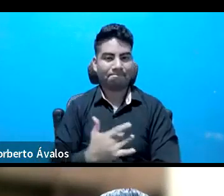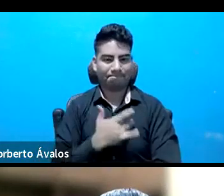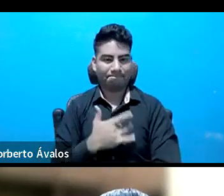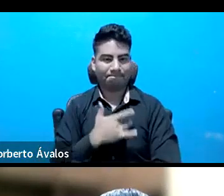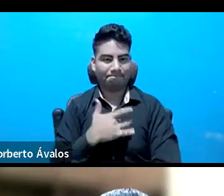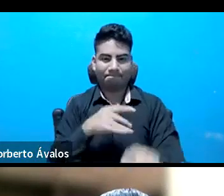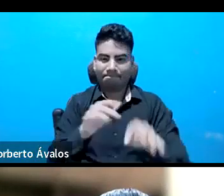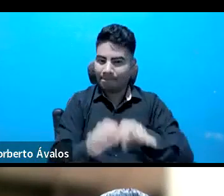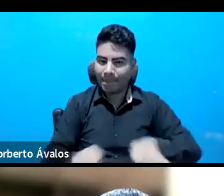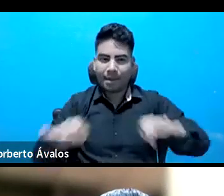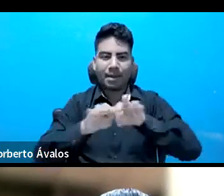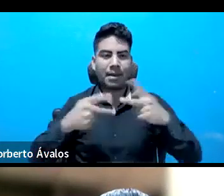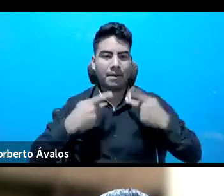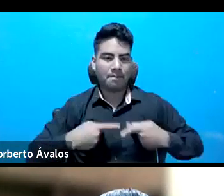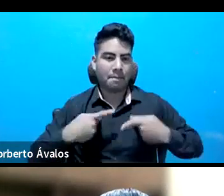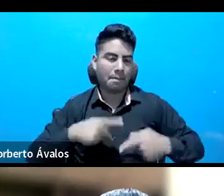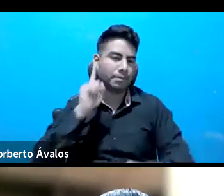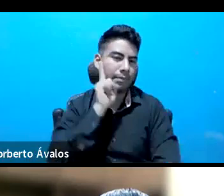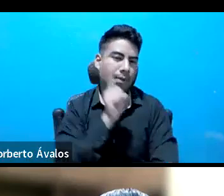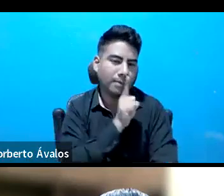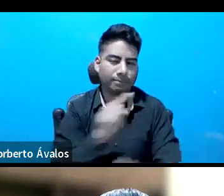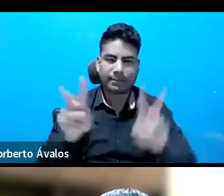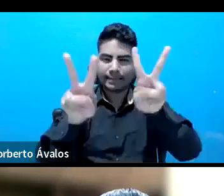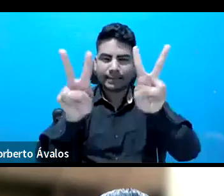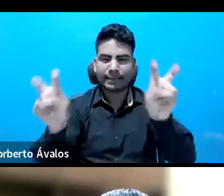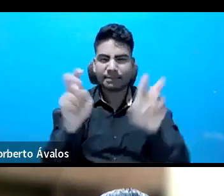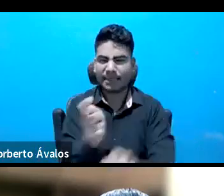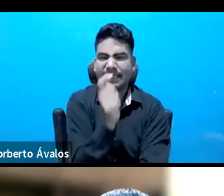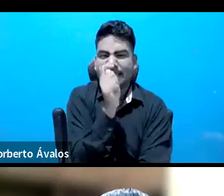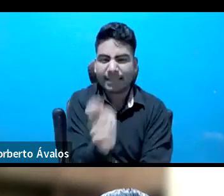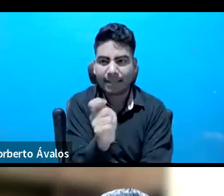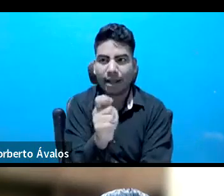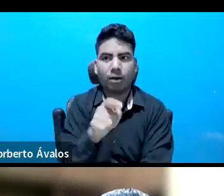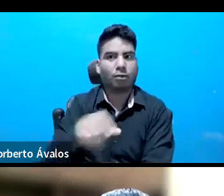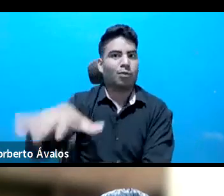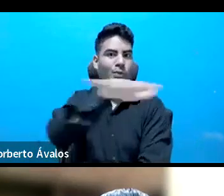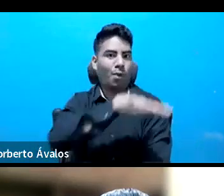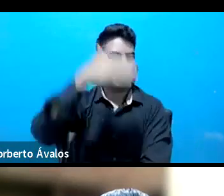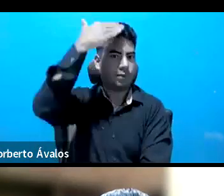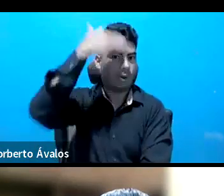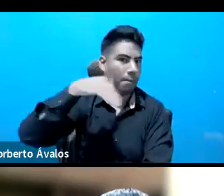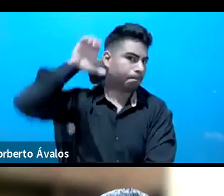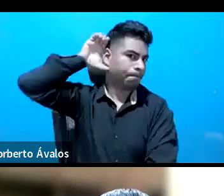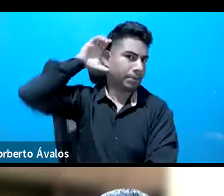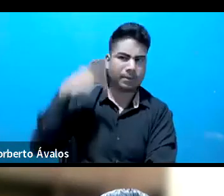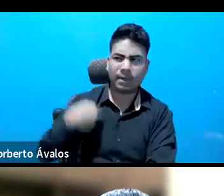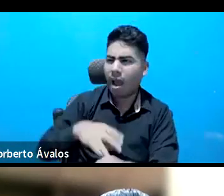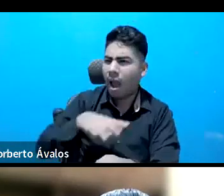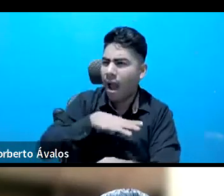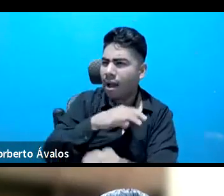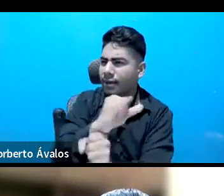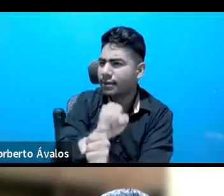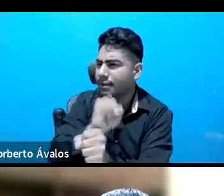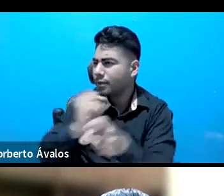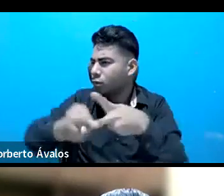Este. Pero pues para mí es muy importante que que las personas que las personas sordas conozcan el tema, que lo que se está